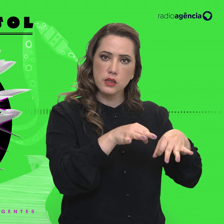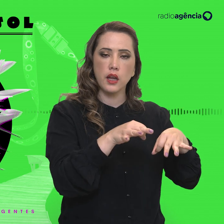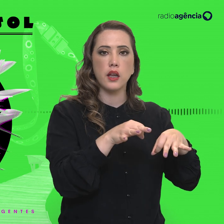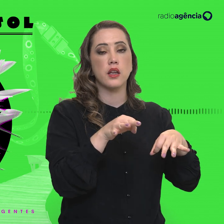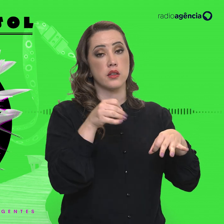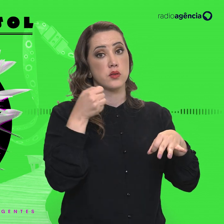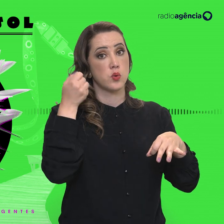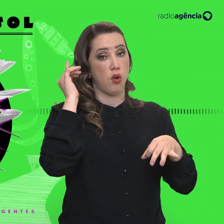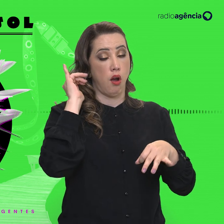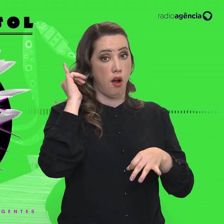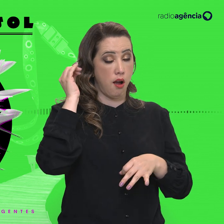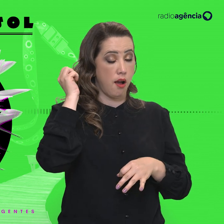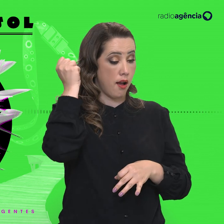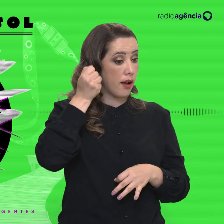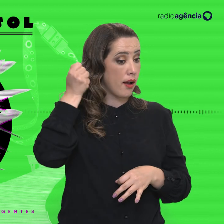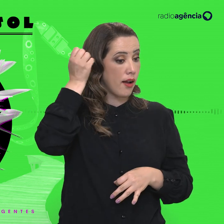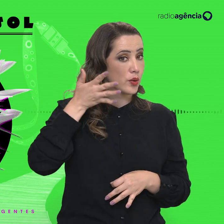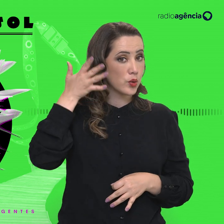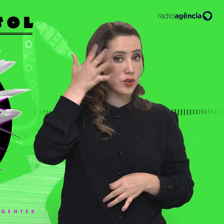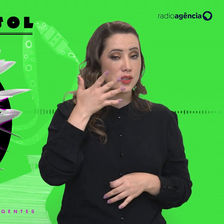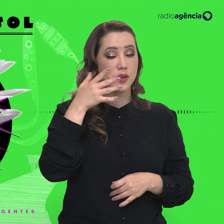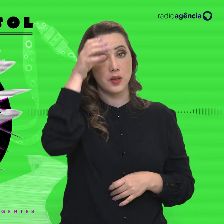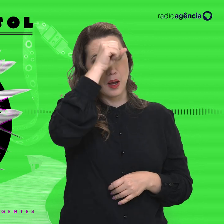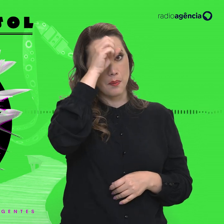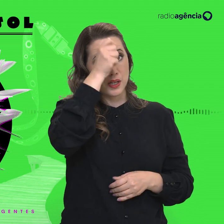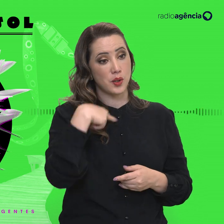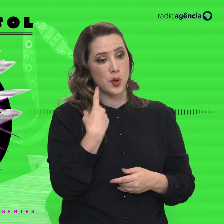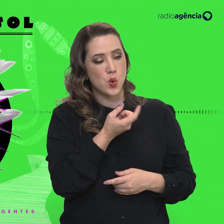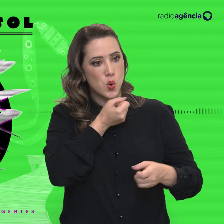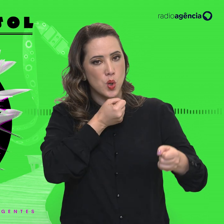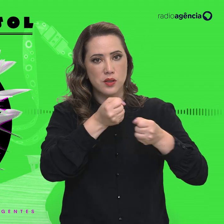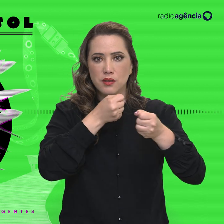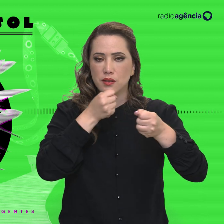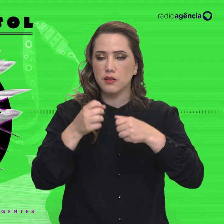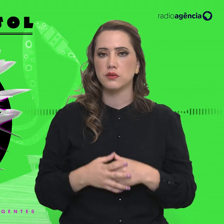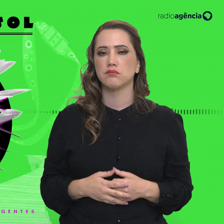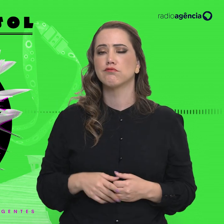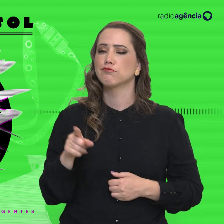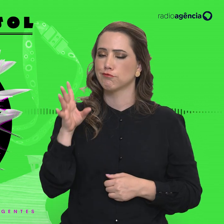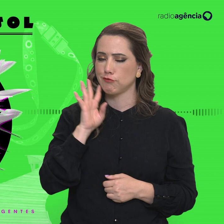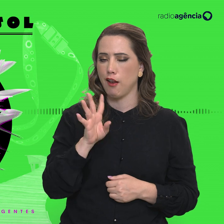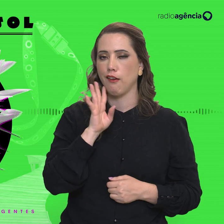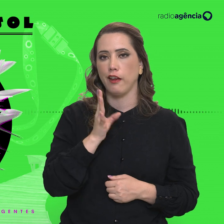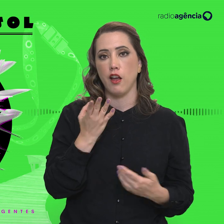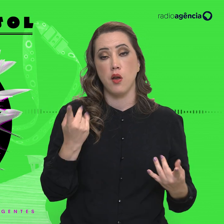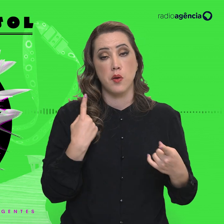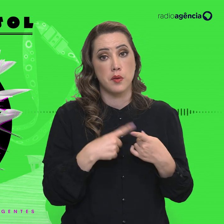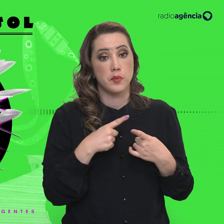e a gente só foi fazendo isso, aprendendo com os nossos entrevistados. [Patrícia] Eu acho muito legal isso, porque eu acho que é um caminho sem volta,